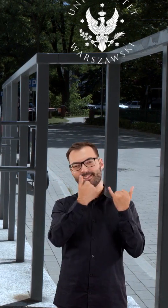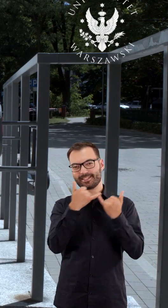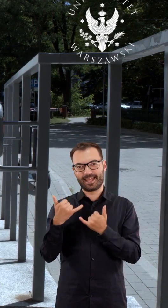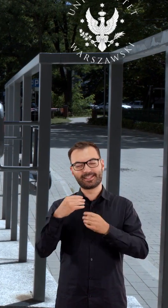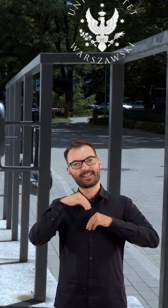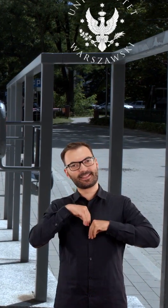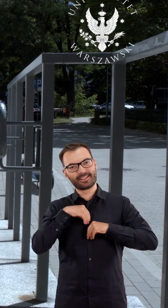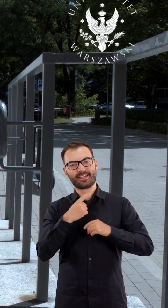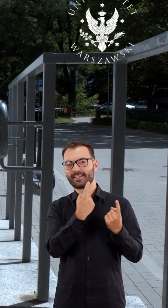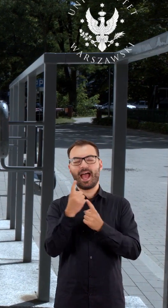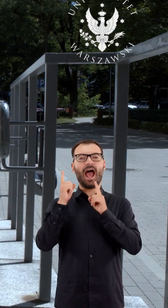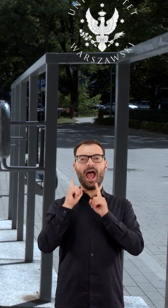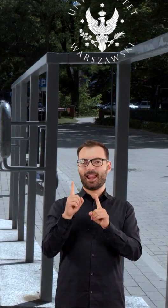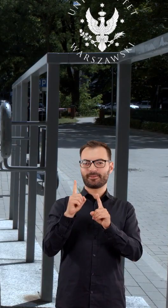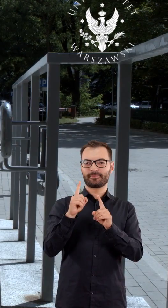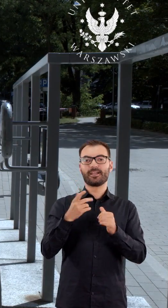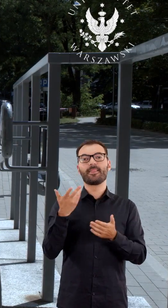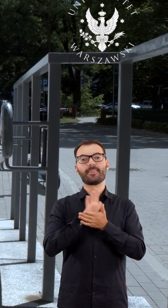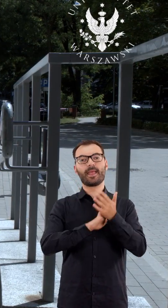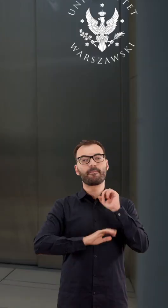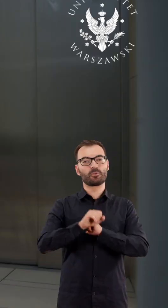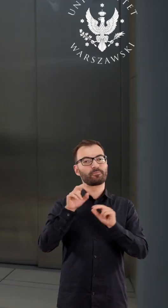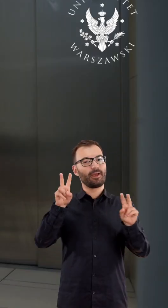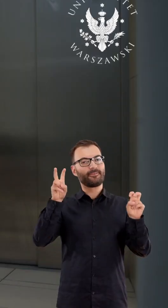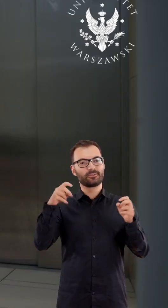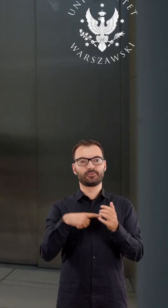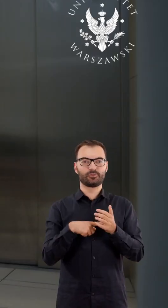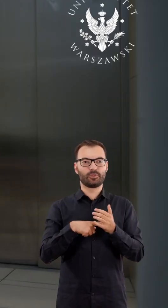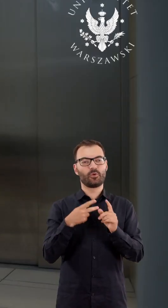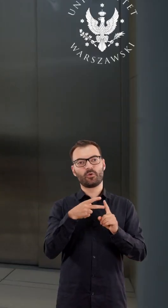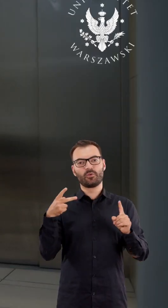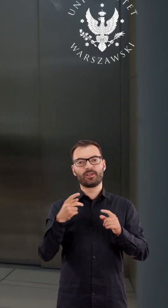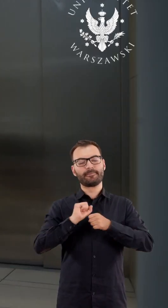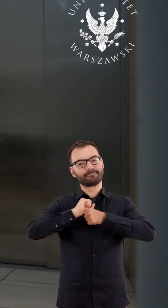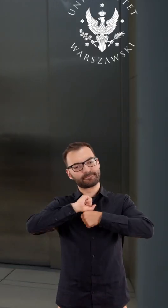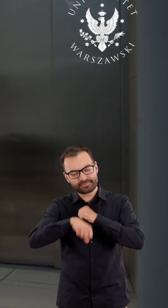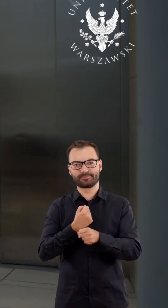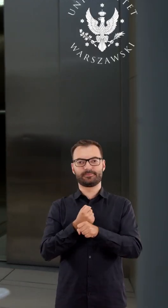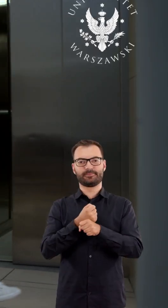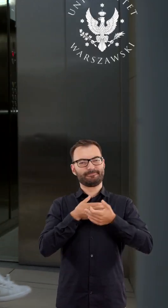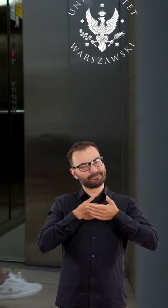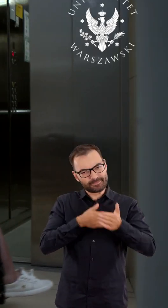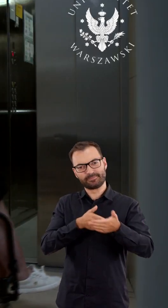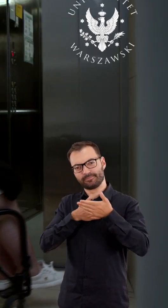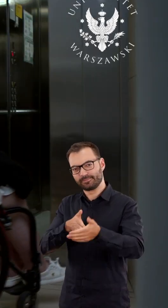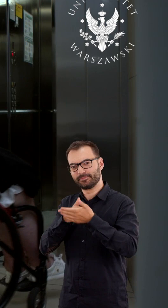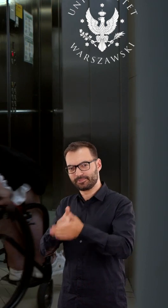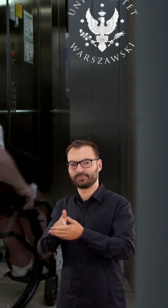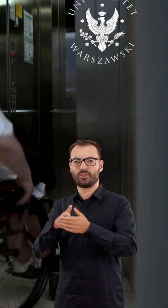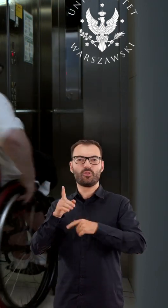ale przede wszystkim niepełnosprawność jest dla nas pokonywaniem i niwelowaniem różnych barier dnia codziennego.